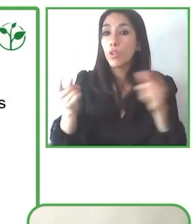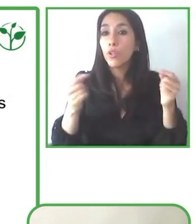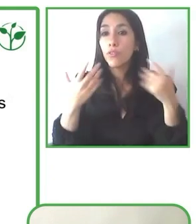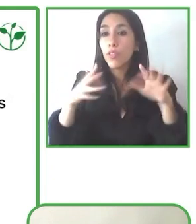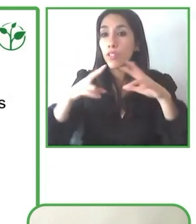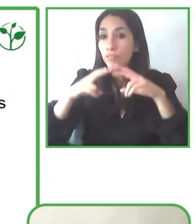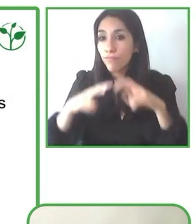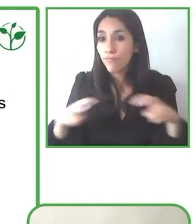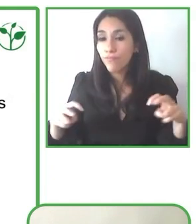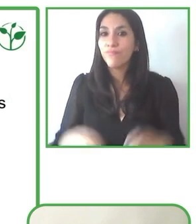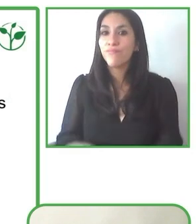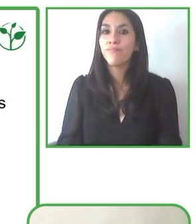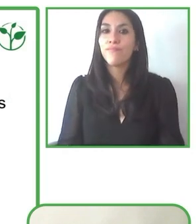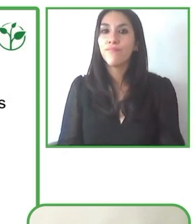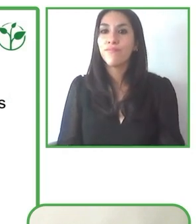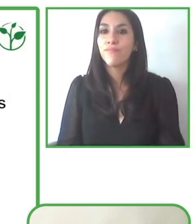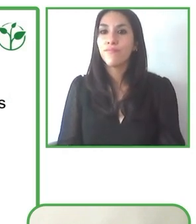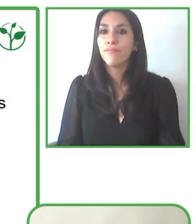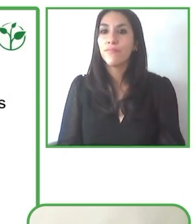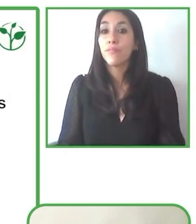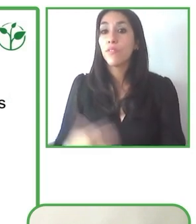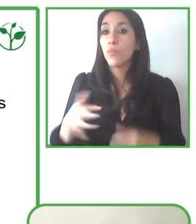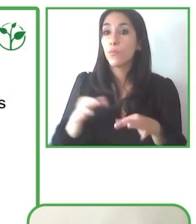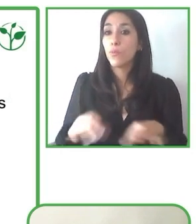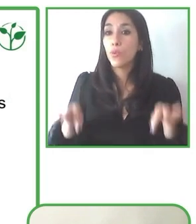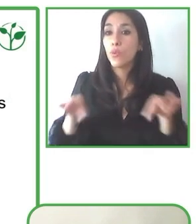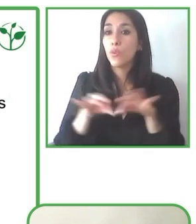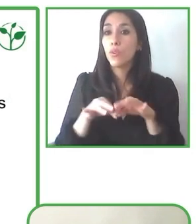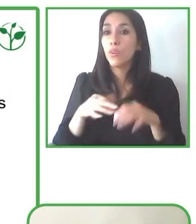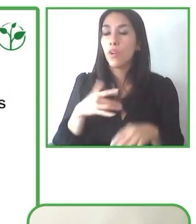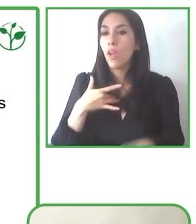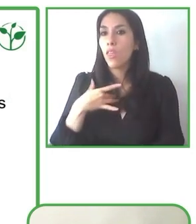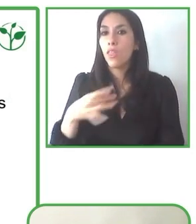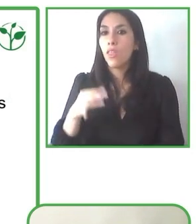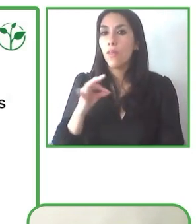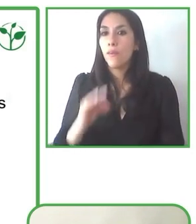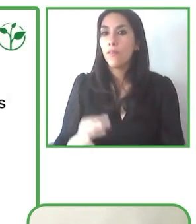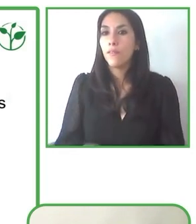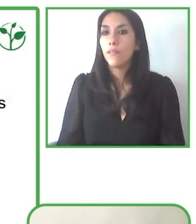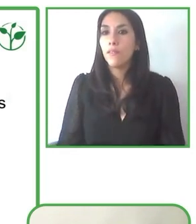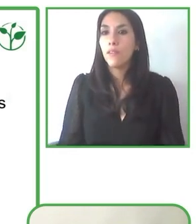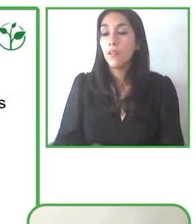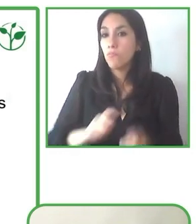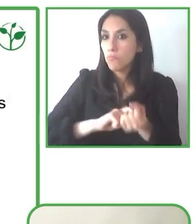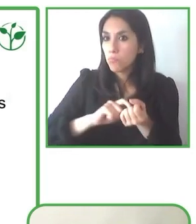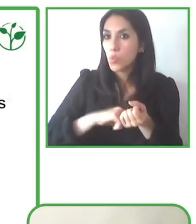Como les dije previamente, nuestra meta es entregar la libertad de elección para el